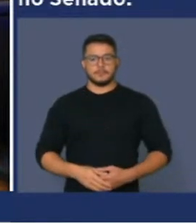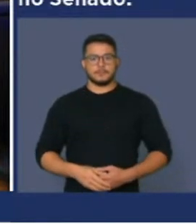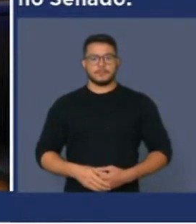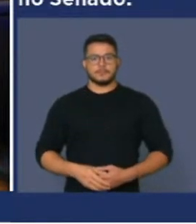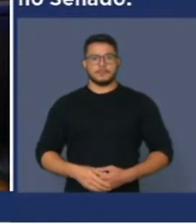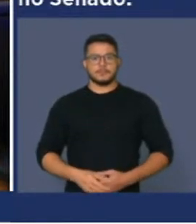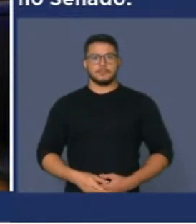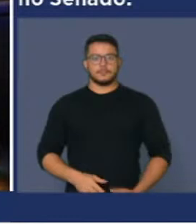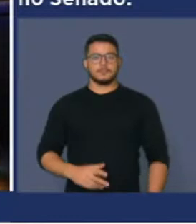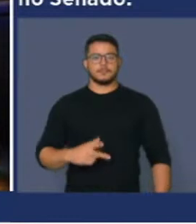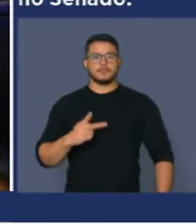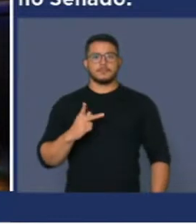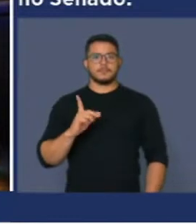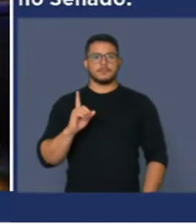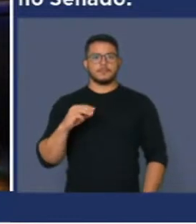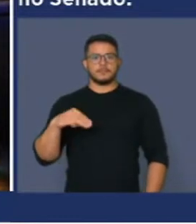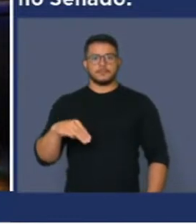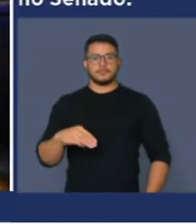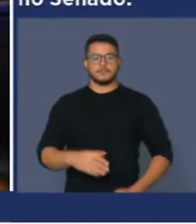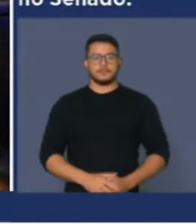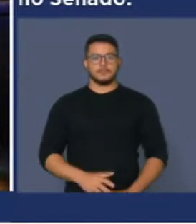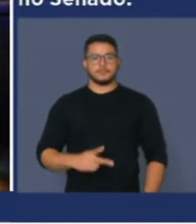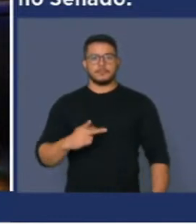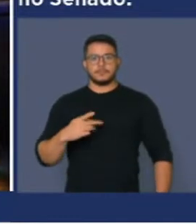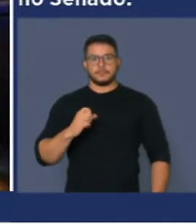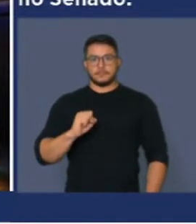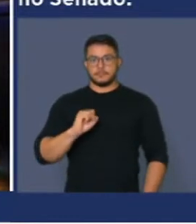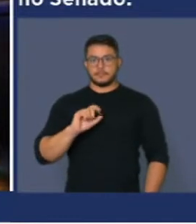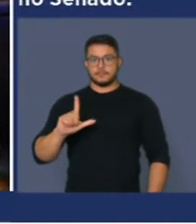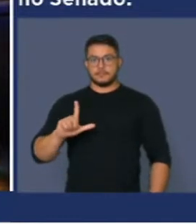PTB, BLOCO. PODEMOS? PSOL? -- [DEPUTADA]: PSOL ORIENTA SIM E QUERIA PEDIR AQUI PARA TRAZER UM OUTRO